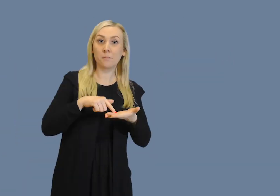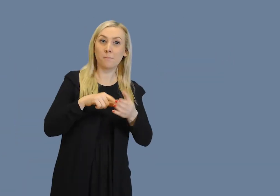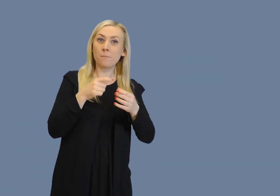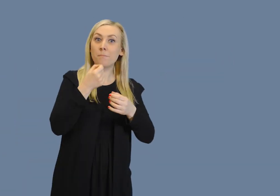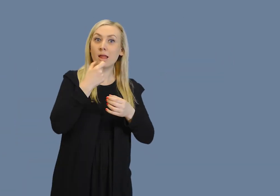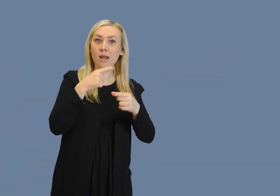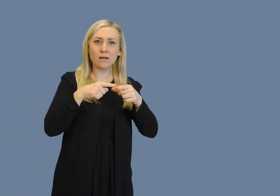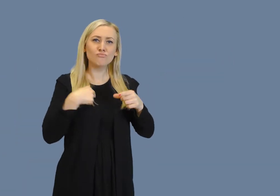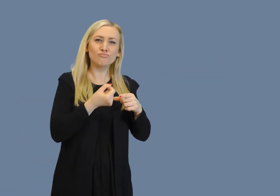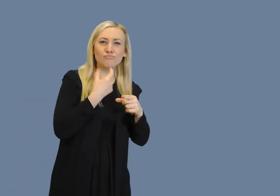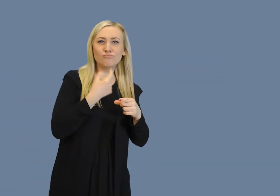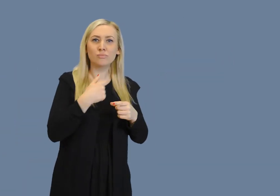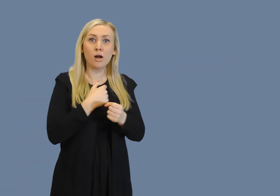Ich nehme die Pille.